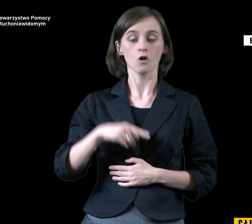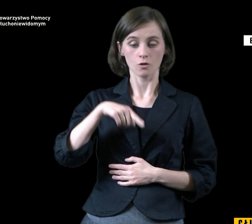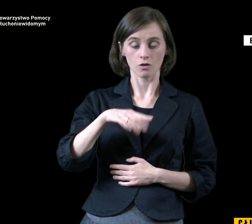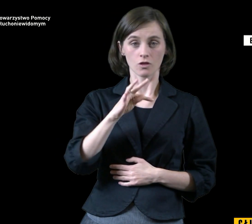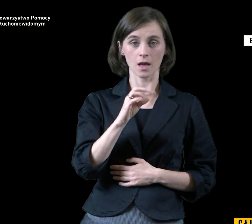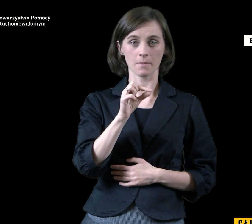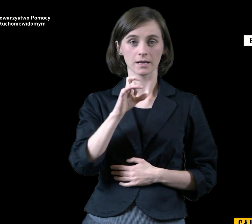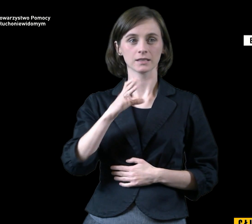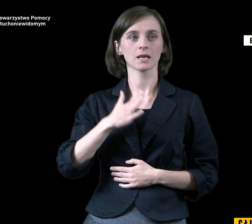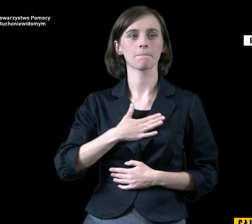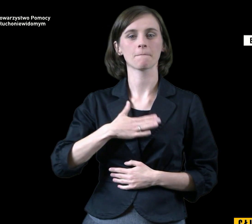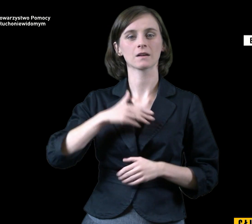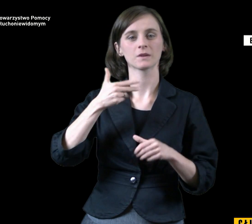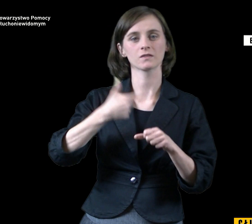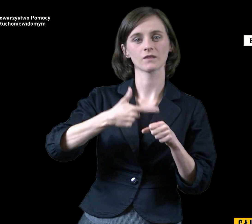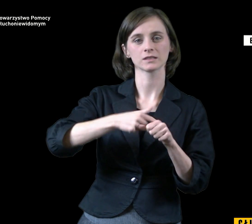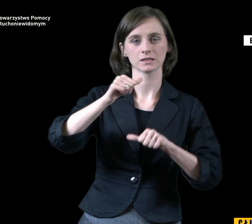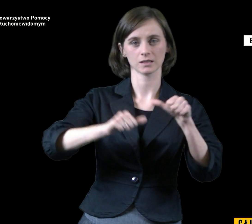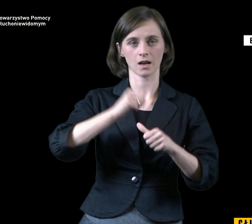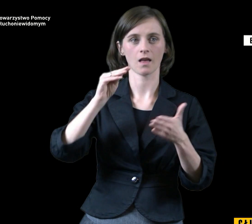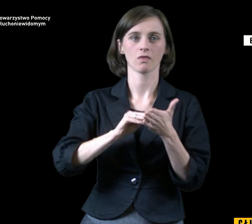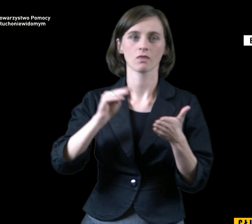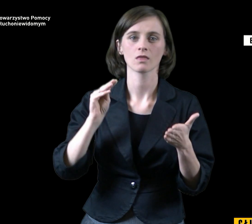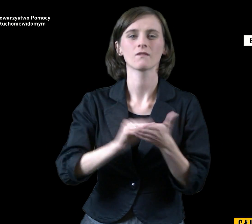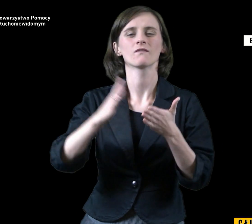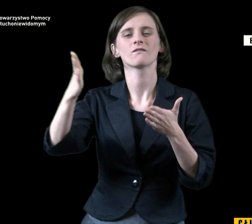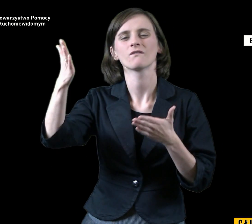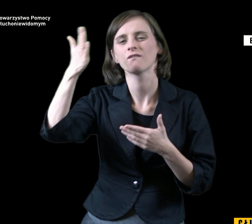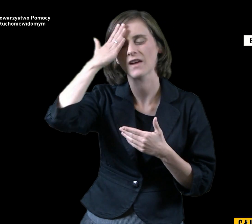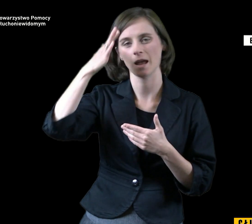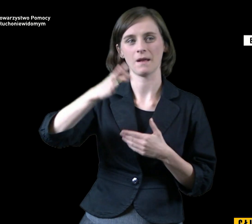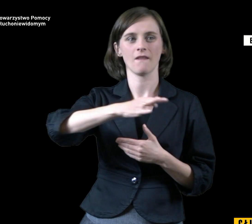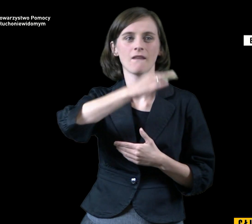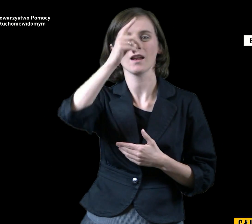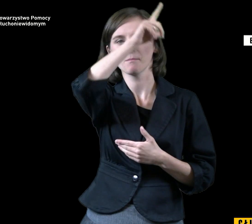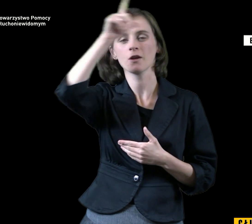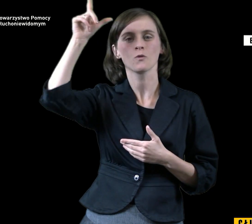Z 20-letniego doświadczenia TPG wiemy, że najlepiej,